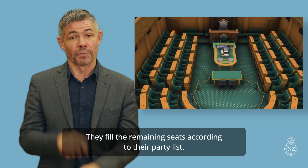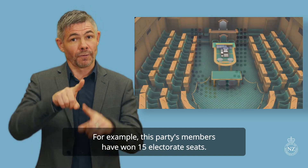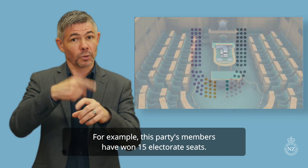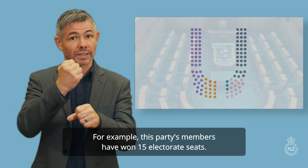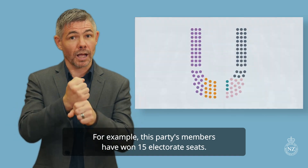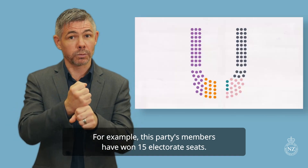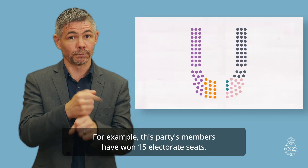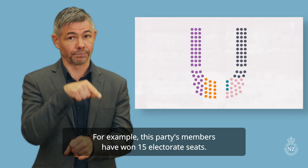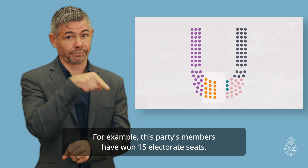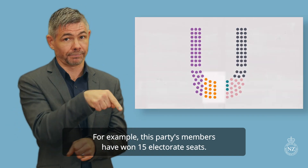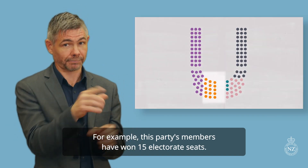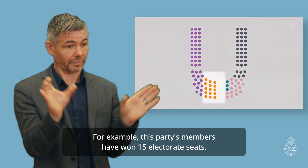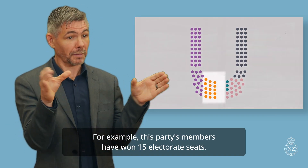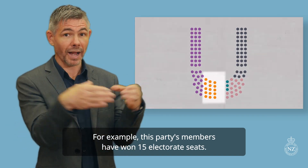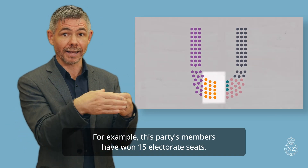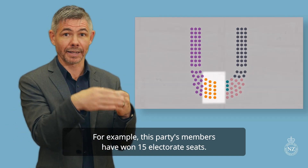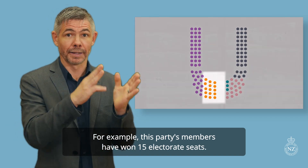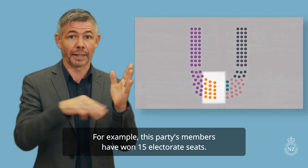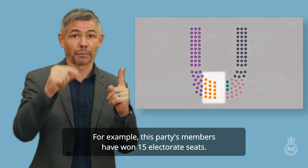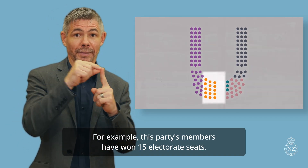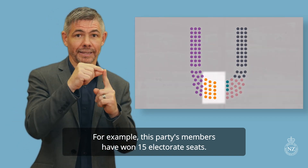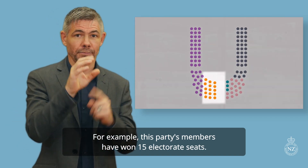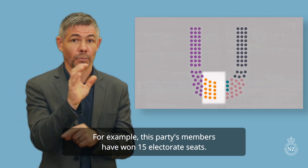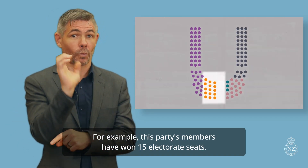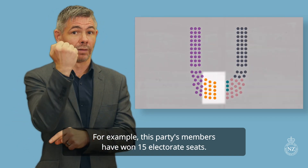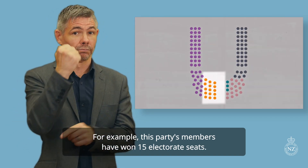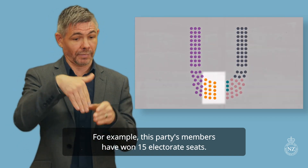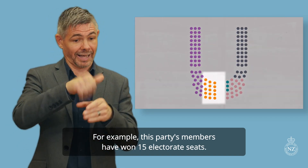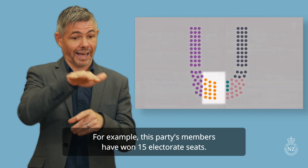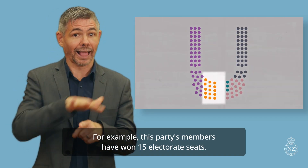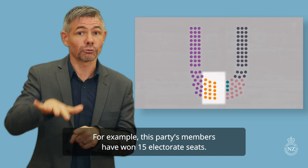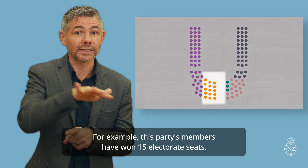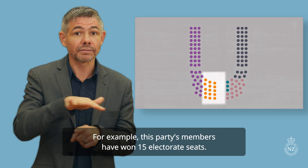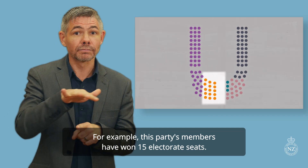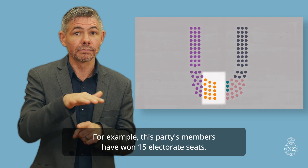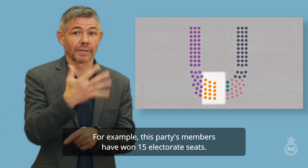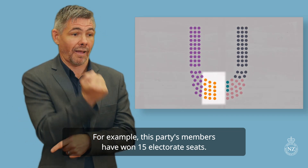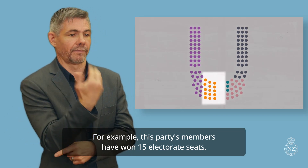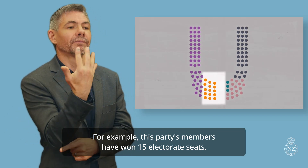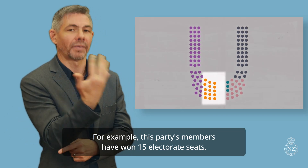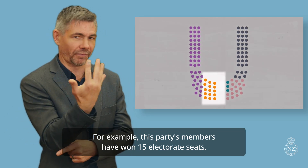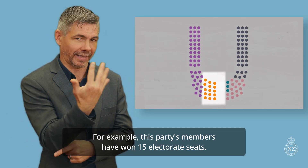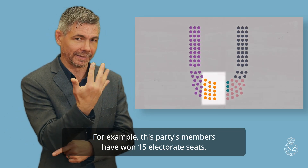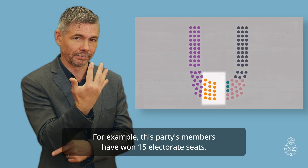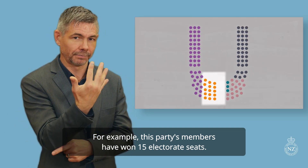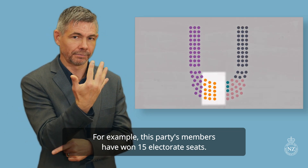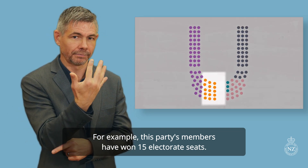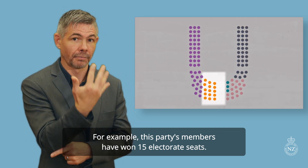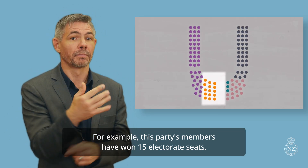Hei tauira, 15 ngā tūru rohe pōti i riro i ngā mema o tētahi pāti.